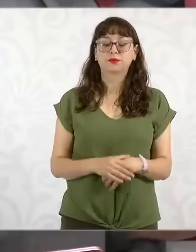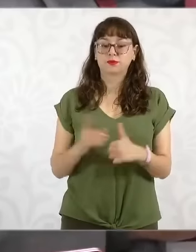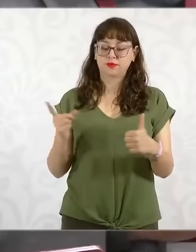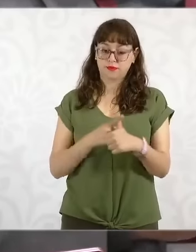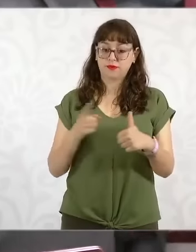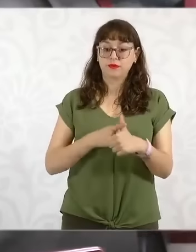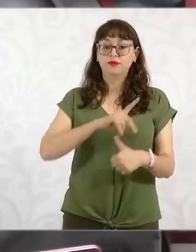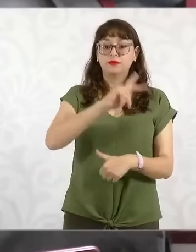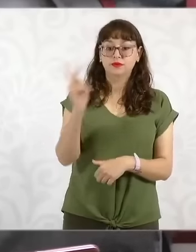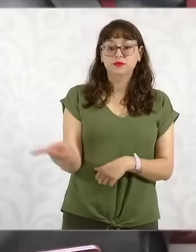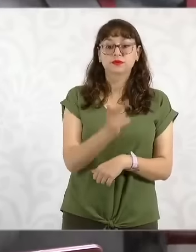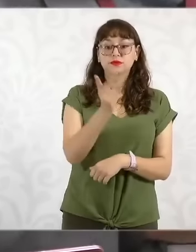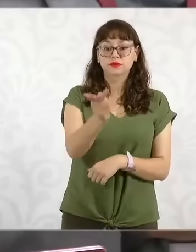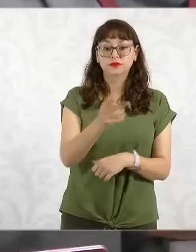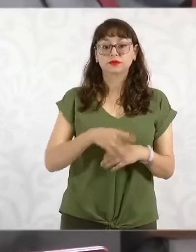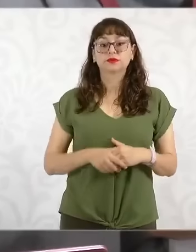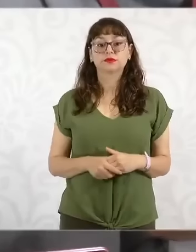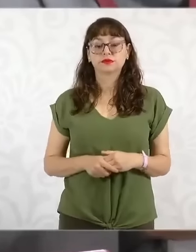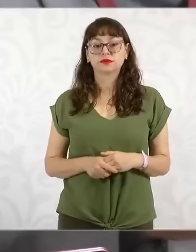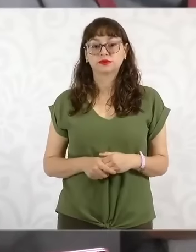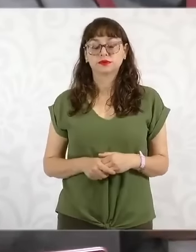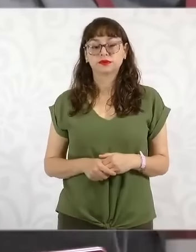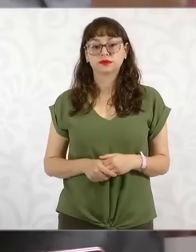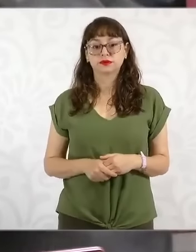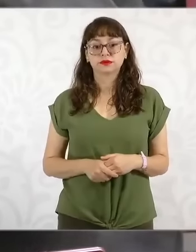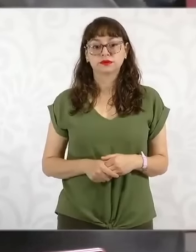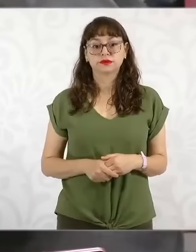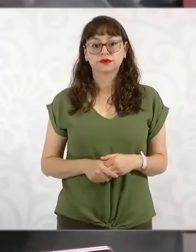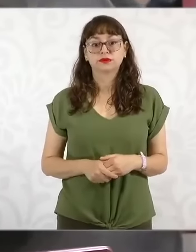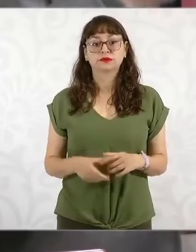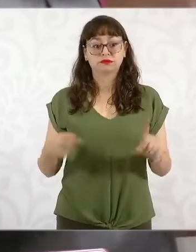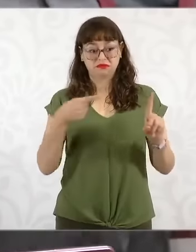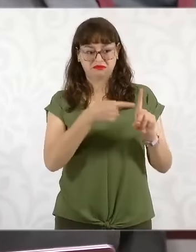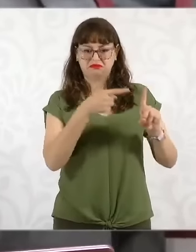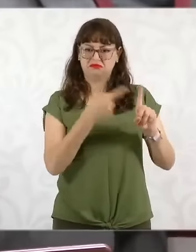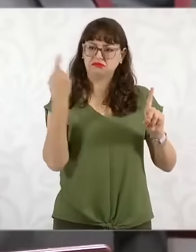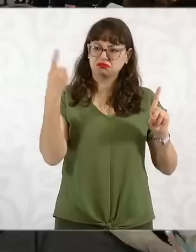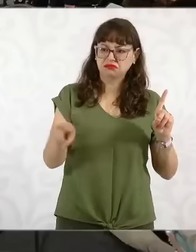si ya saben el motivo por el cual se ordenó, lamentablemente, este asesinato. En varias